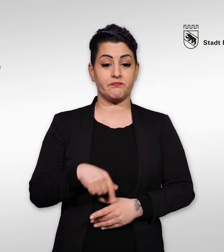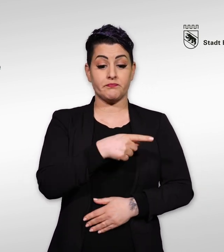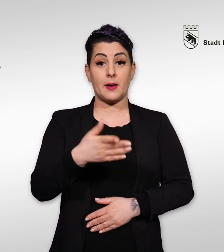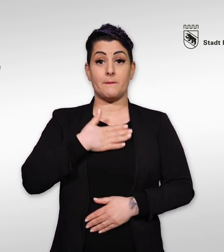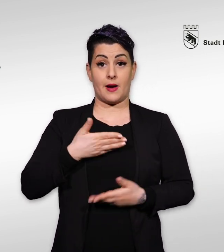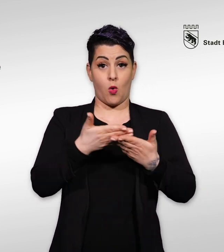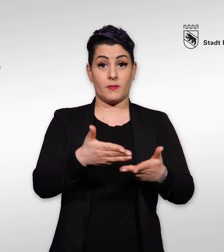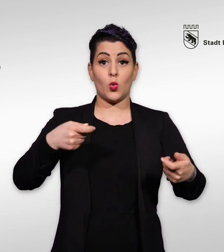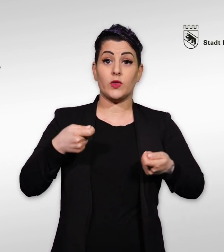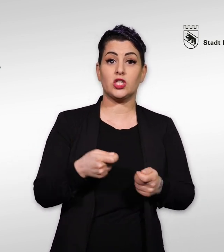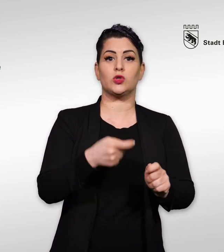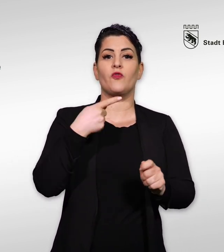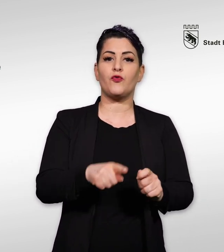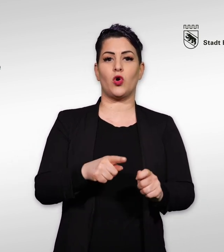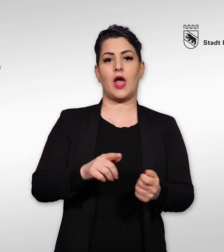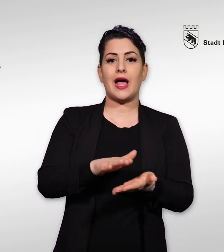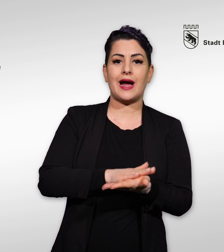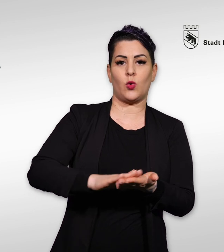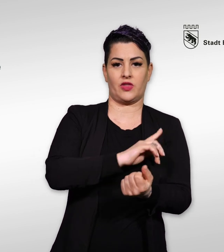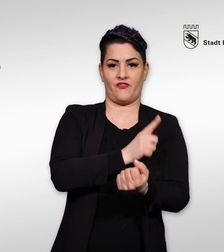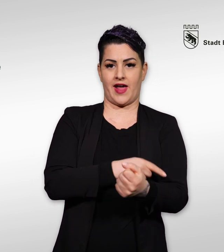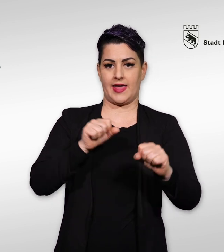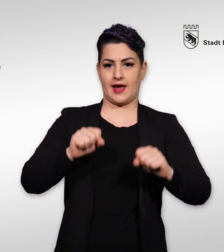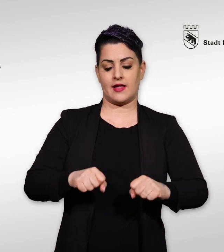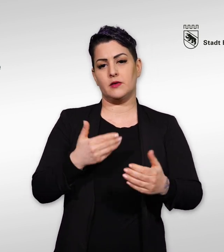Sie erhalten dabei Unterstützung, um Grundfertigkeiten wie das Lesen,